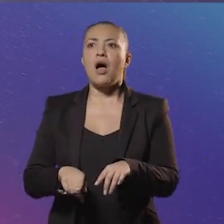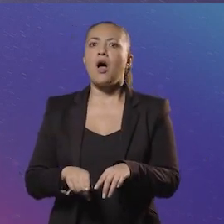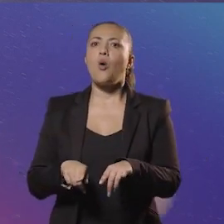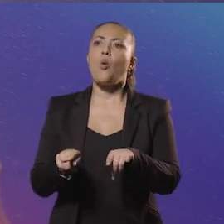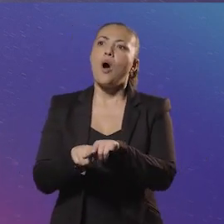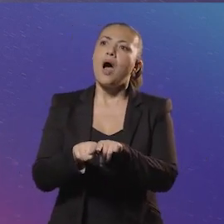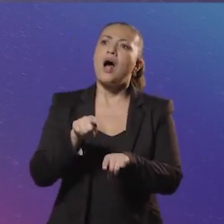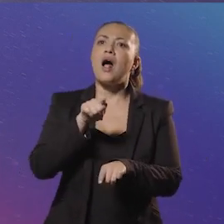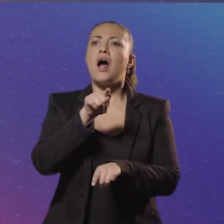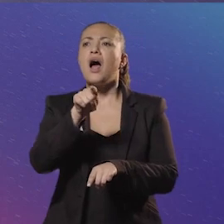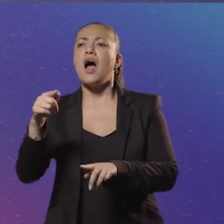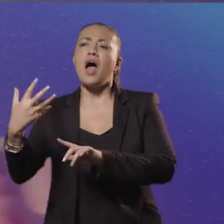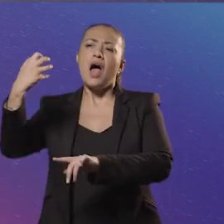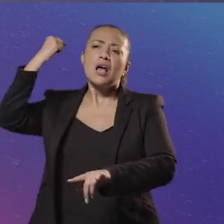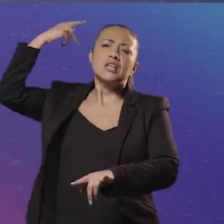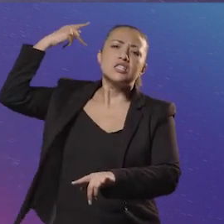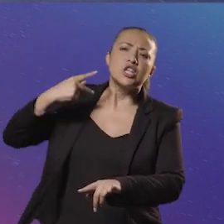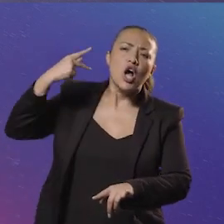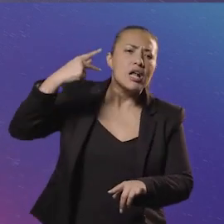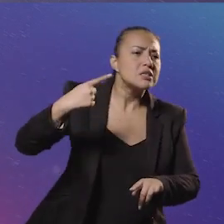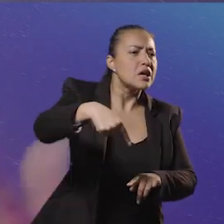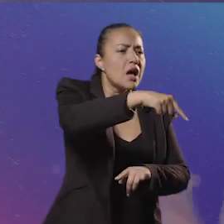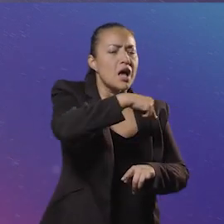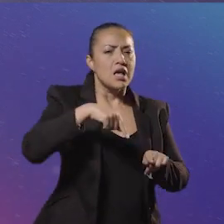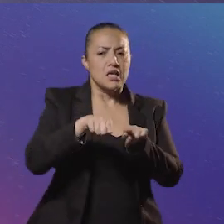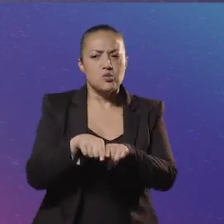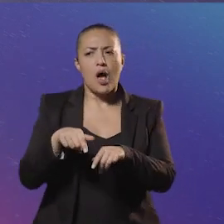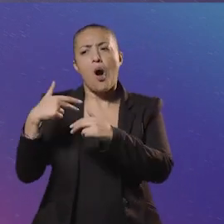responsabilizando a quienes históricamente hemos estado en el lugar